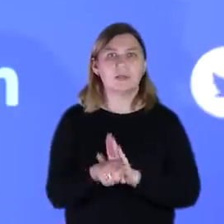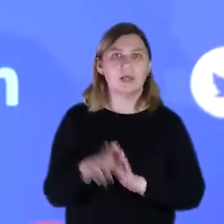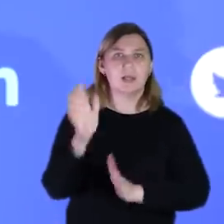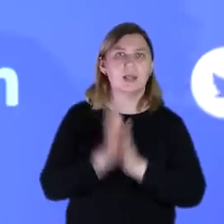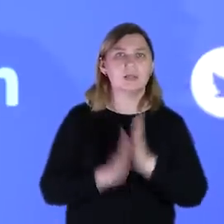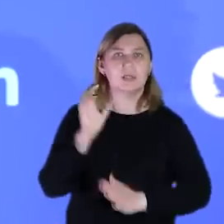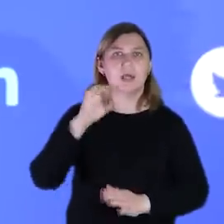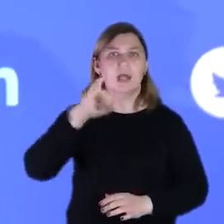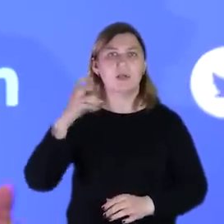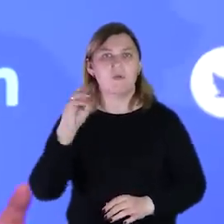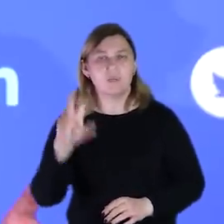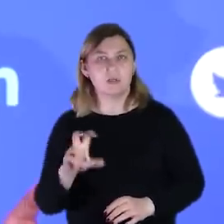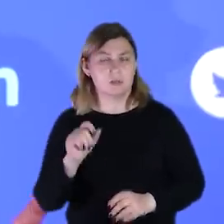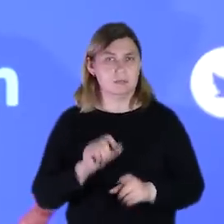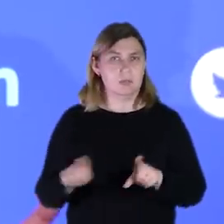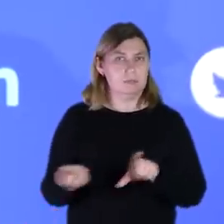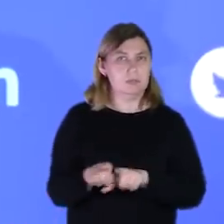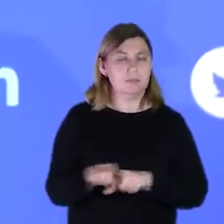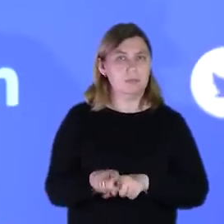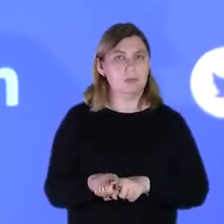dla gajowych, organizowane przez